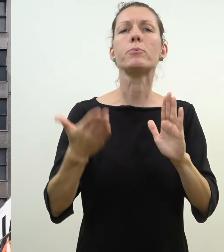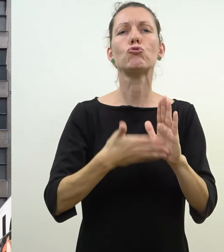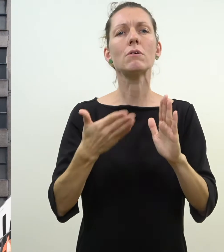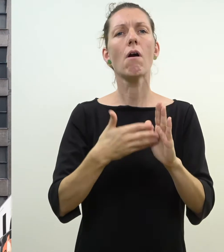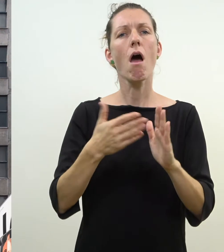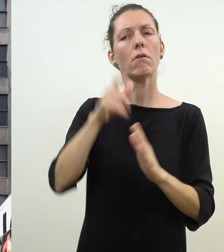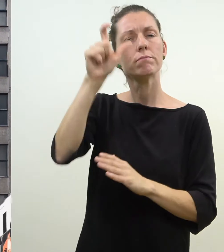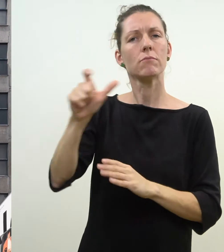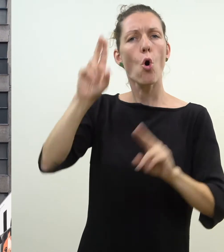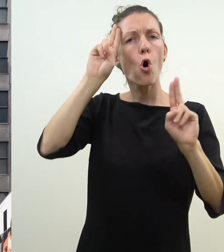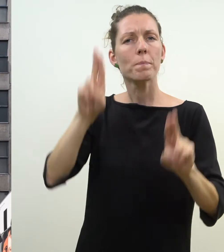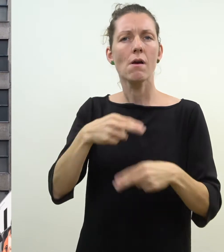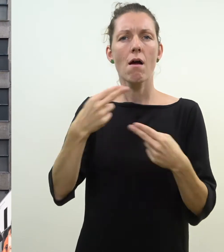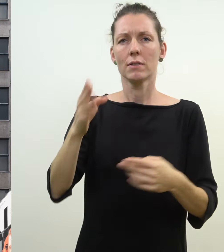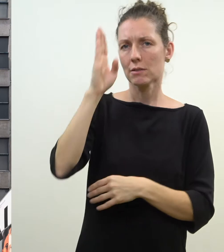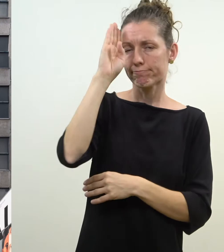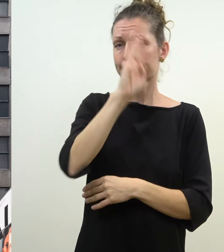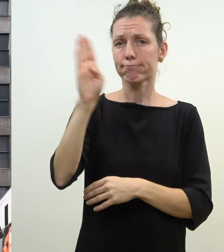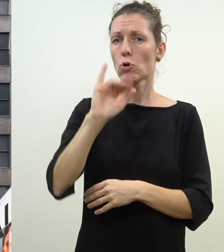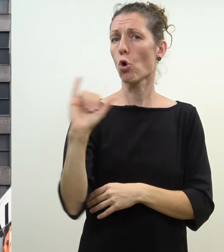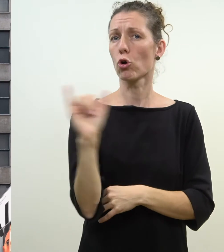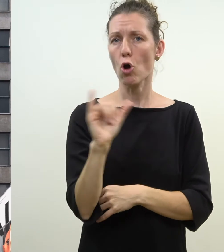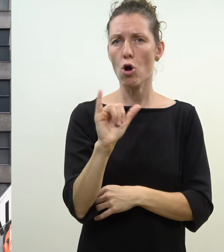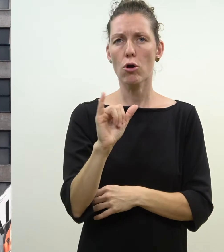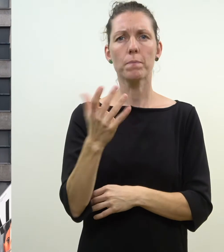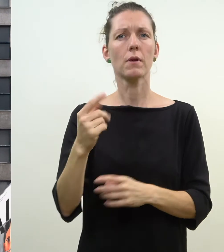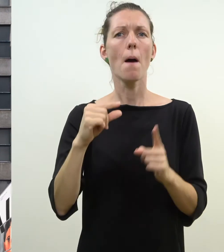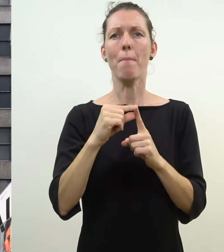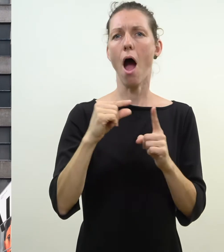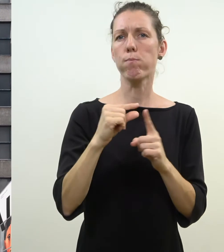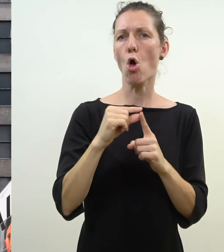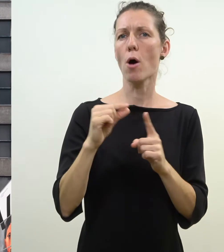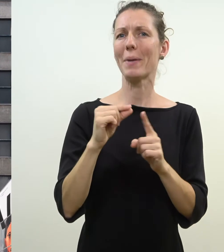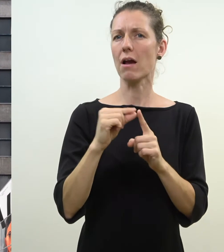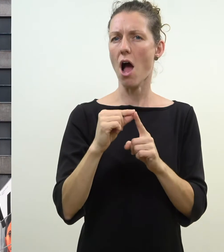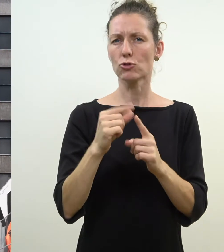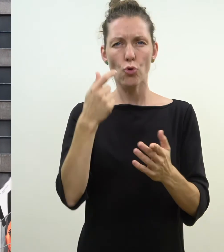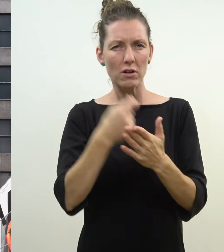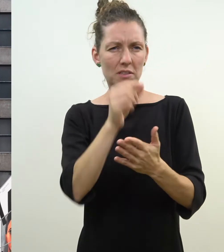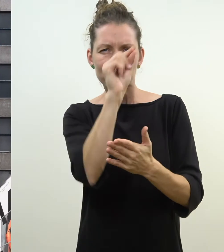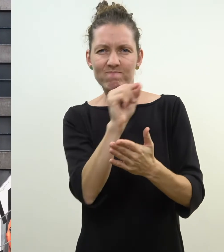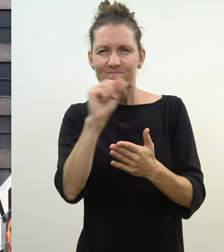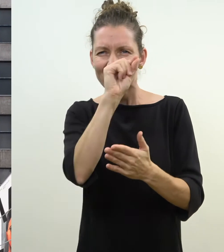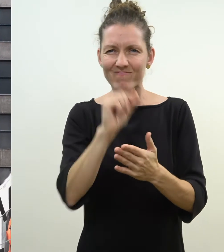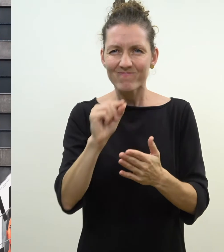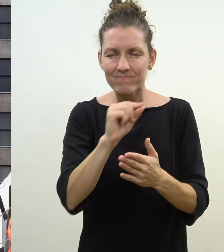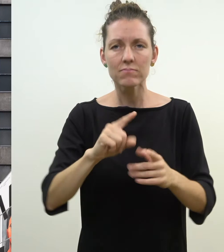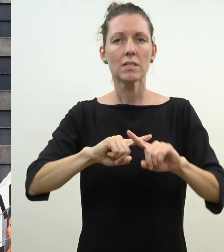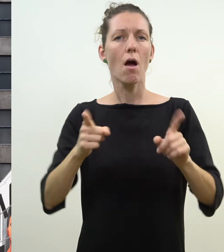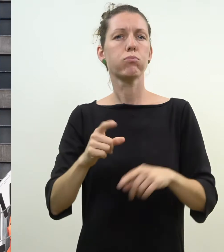Najdeme zde originály od Pabla Picassa